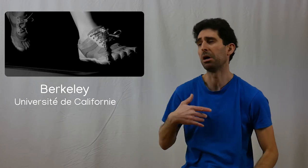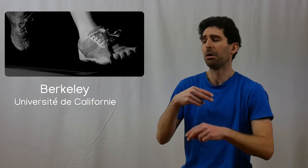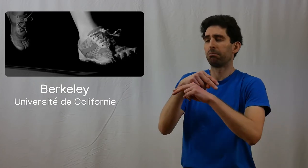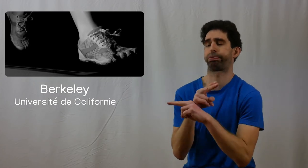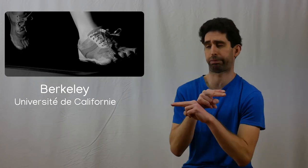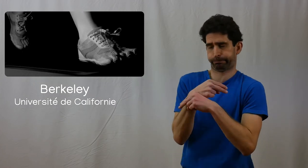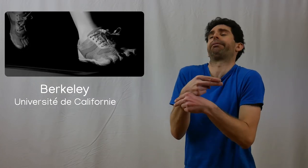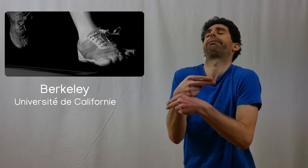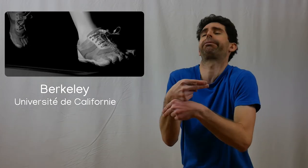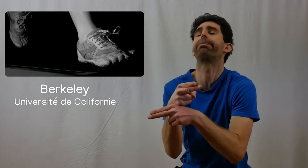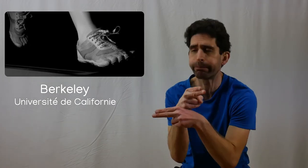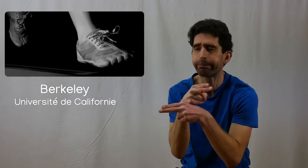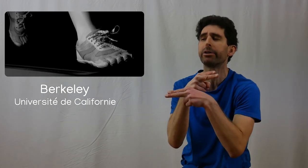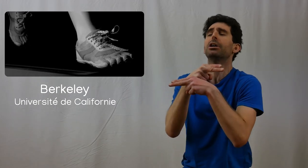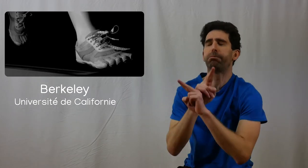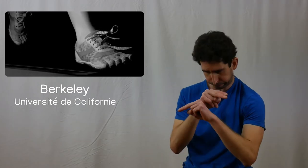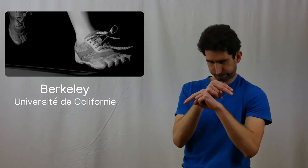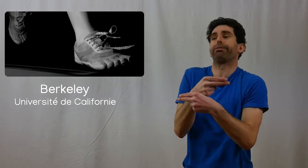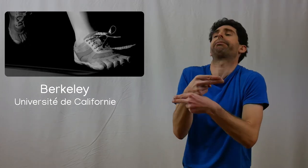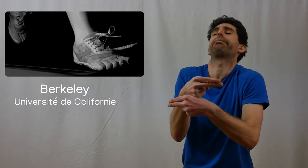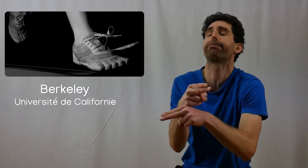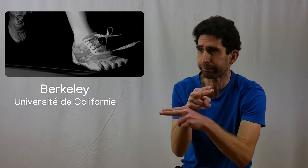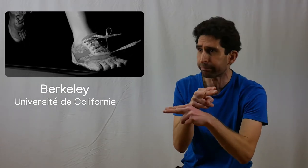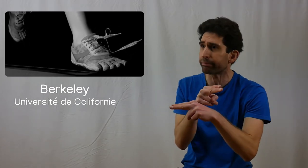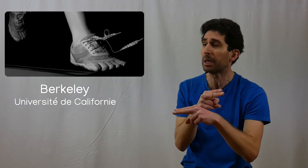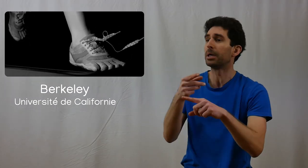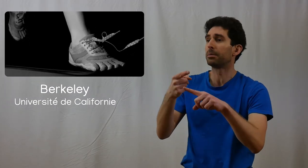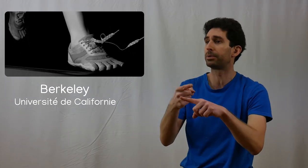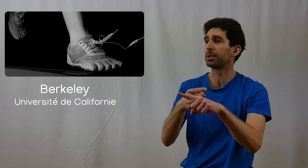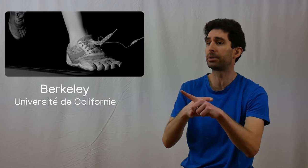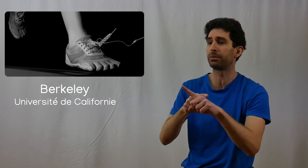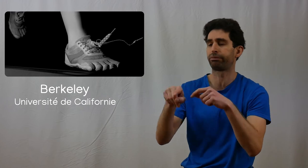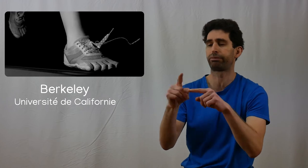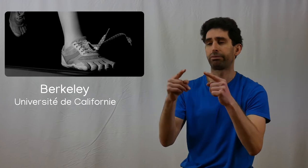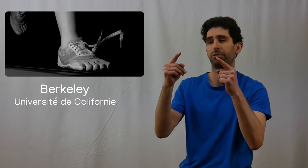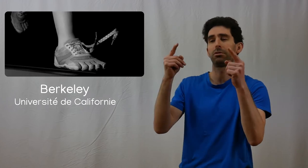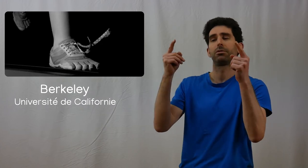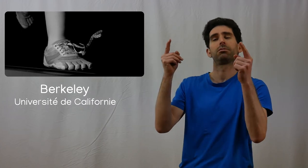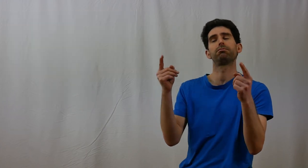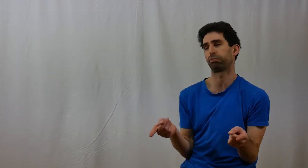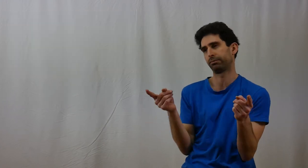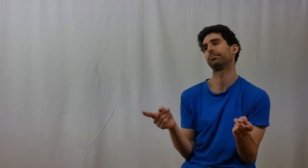soumis à ces deux forces, se défait progressivement.